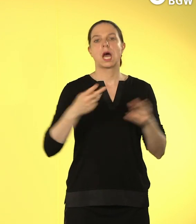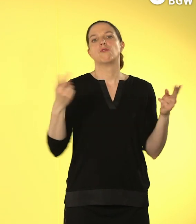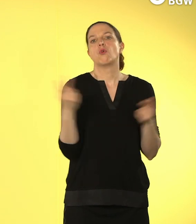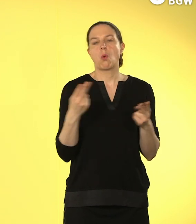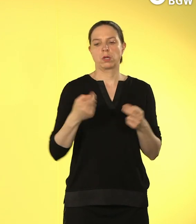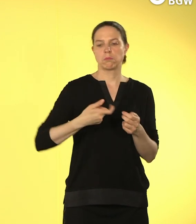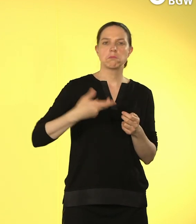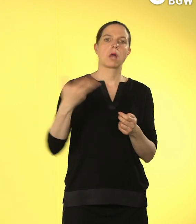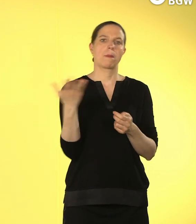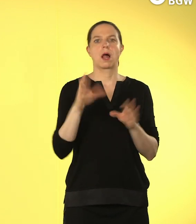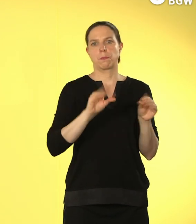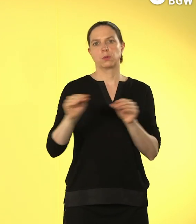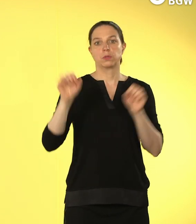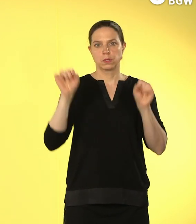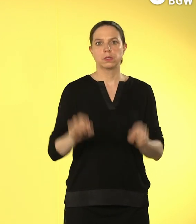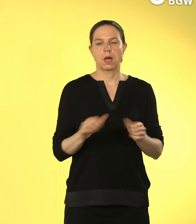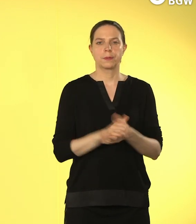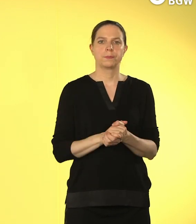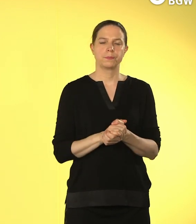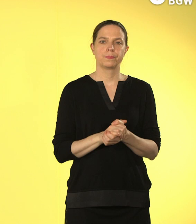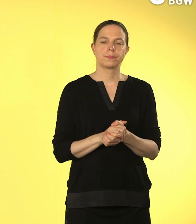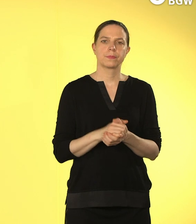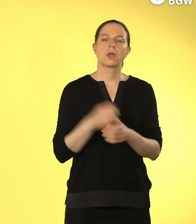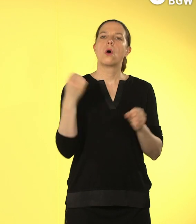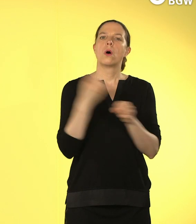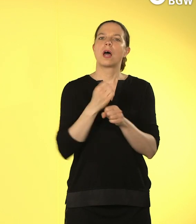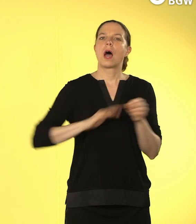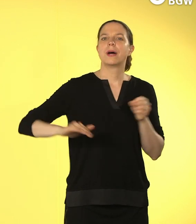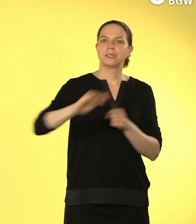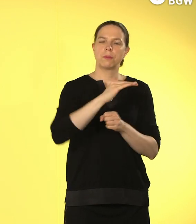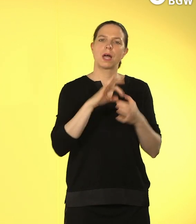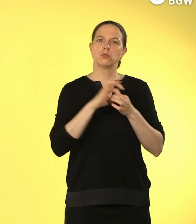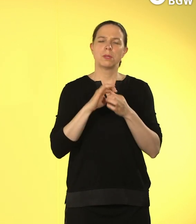Für die Arbeitsbereiche, wo es um Verschmutzungen geht